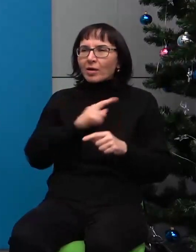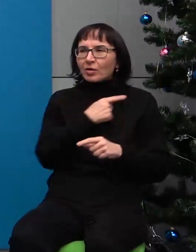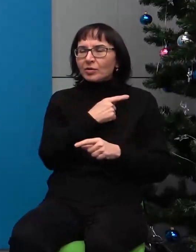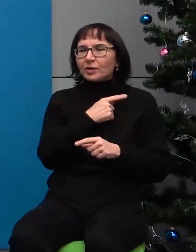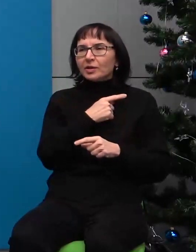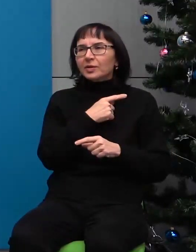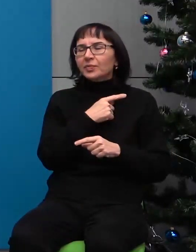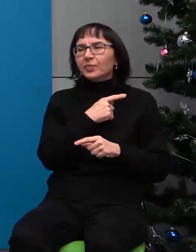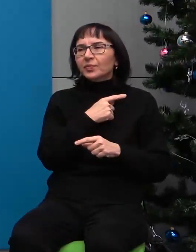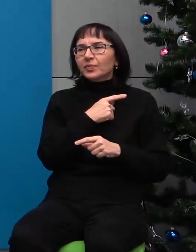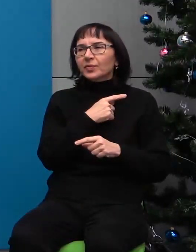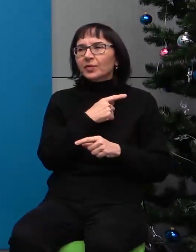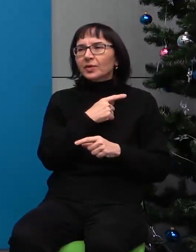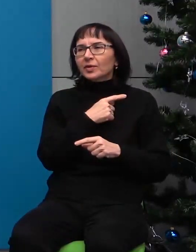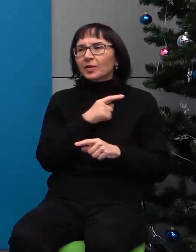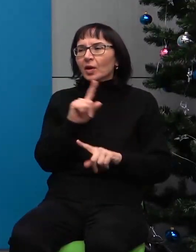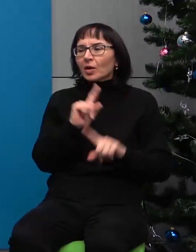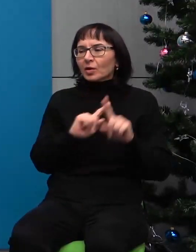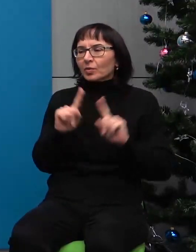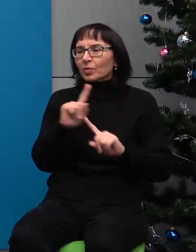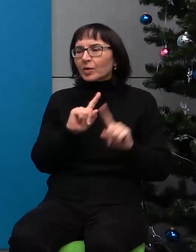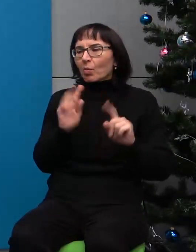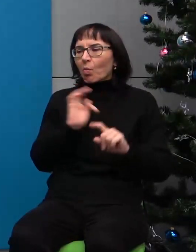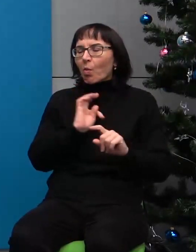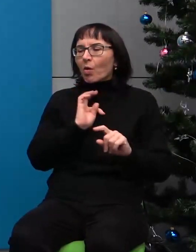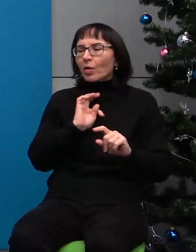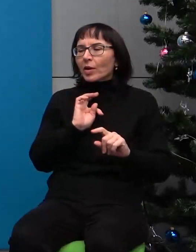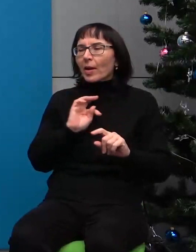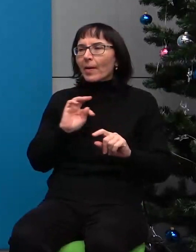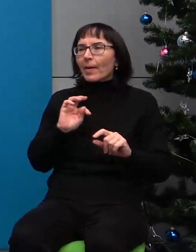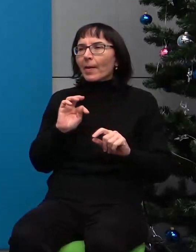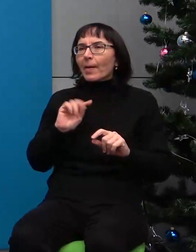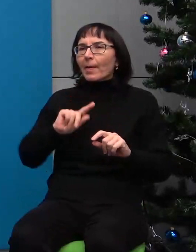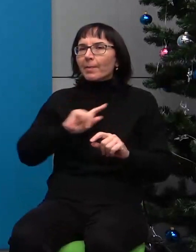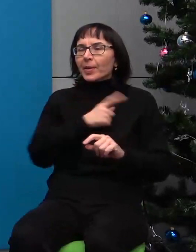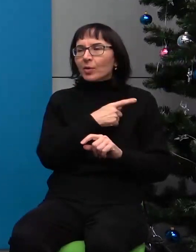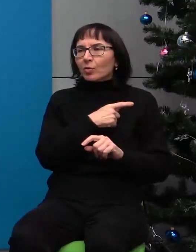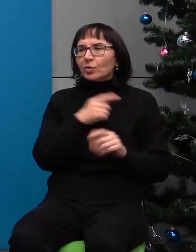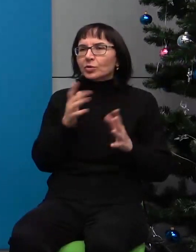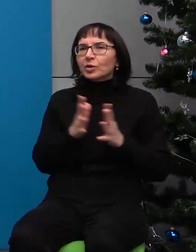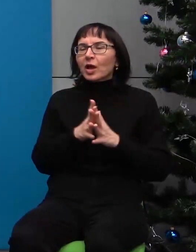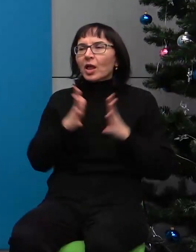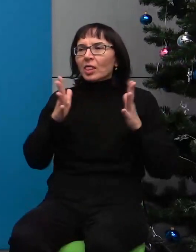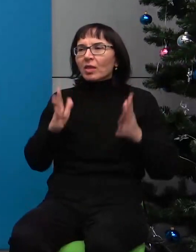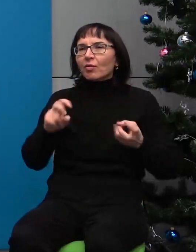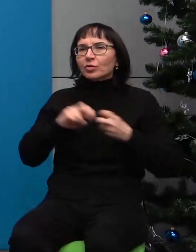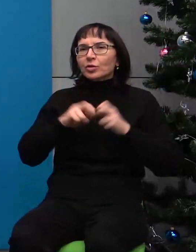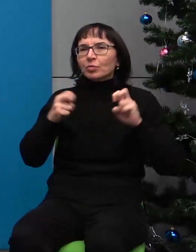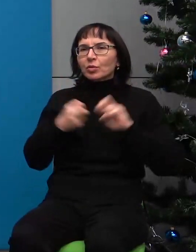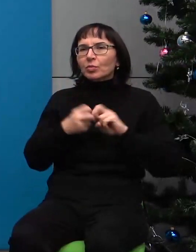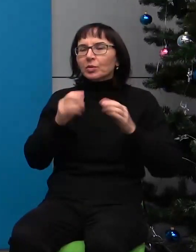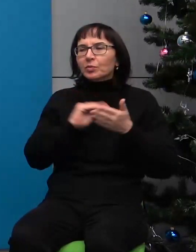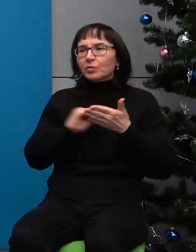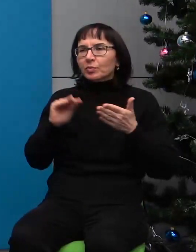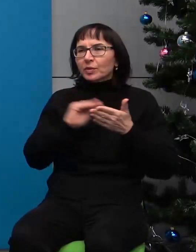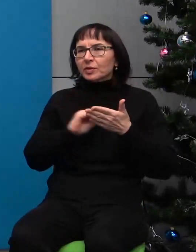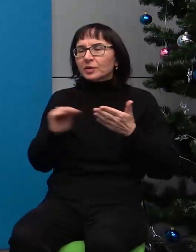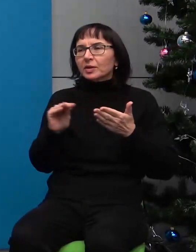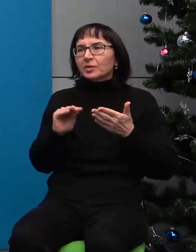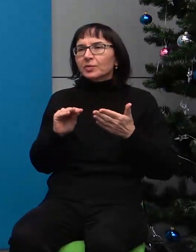To tłumacz, obyczaj moja miłość. Największym dylematem, który ja mam w pisaniu, to jest